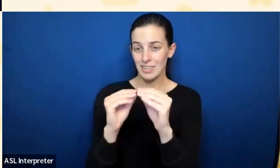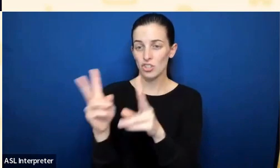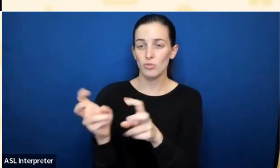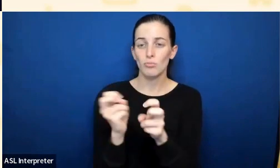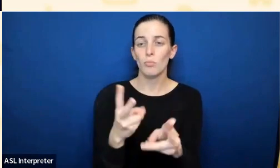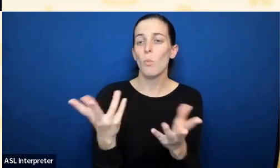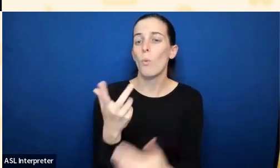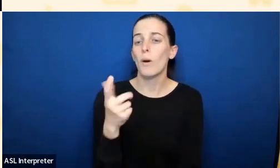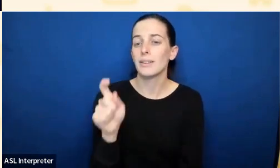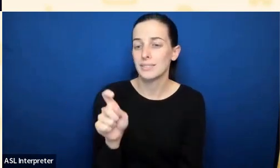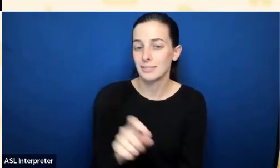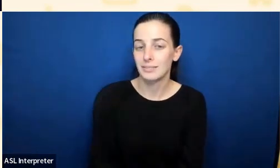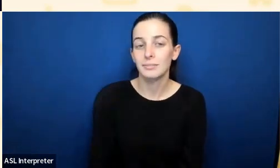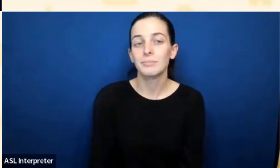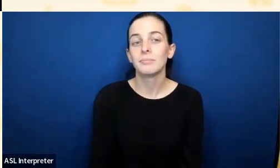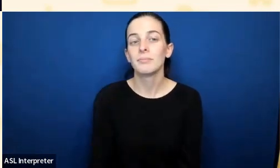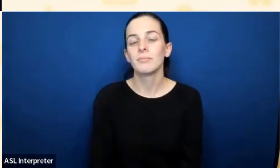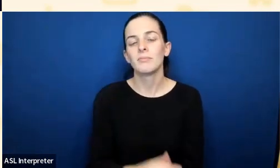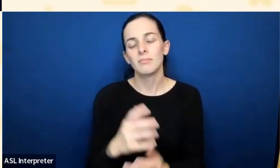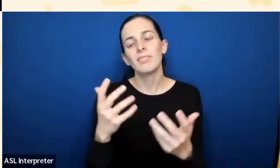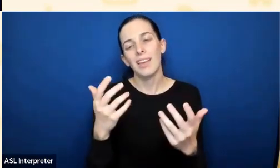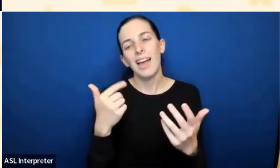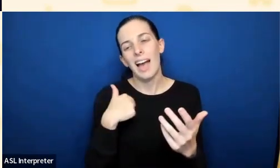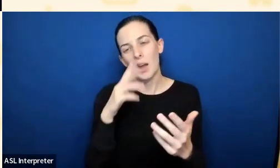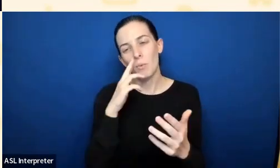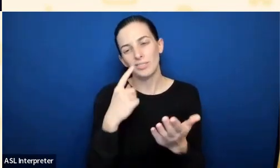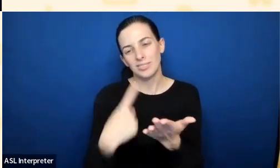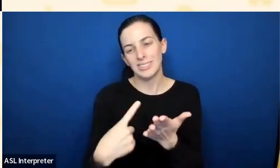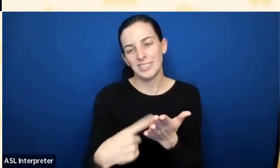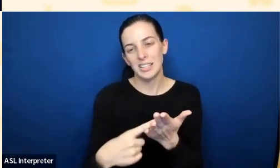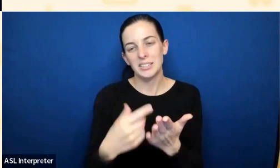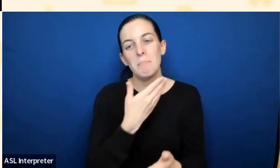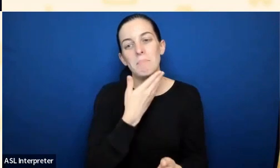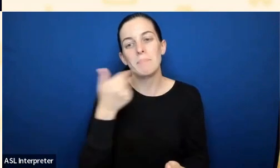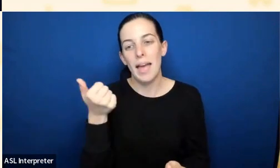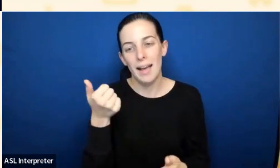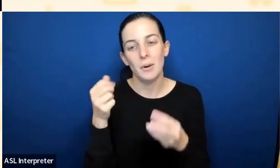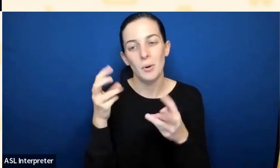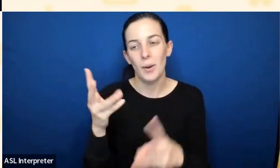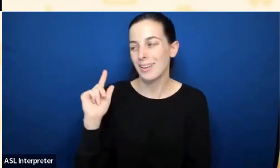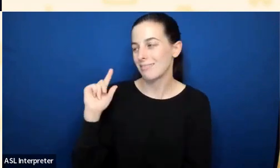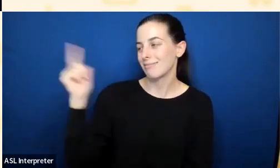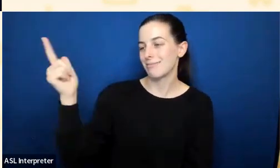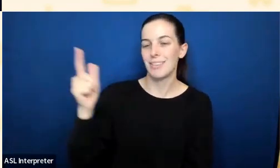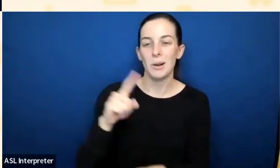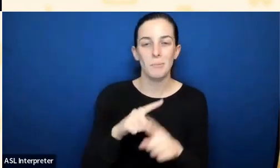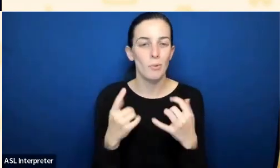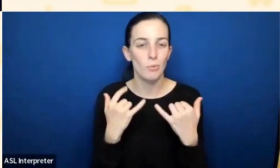Ahora, repasaré una mejor manera en la que planeo hacer esto en el futuro. Pero por ahora, es realmente bueno porque en algún momento, puedo cambiar esto